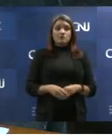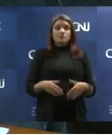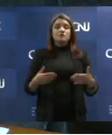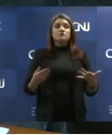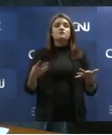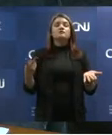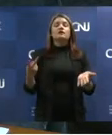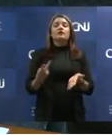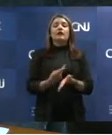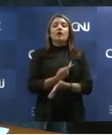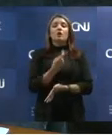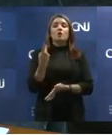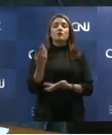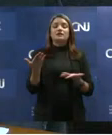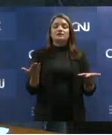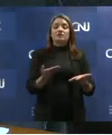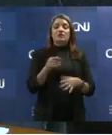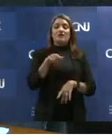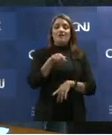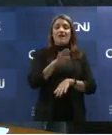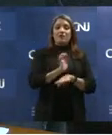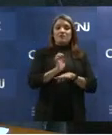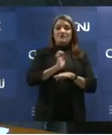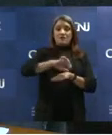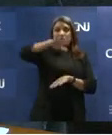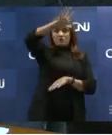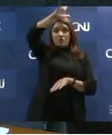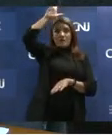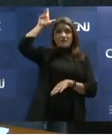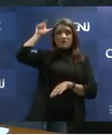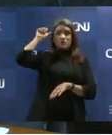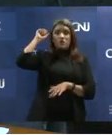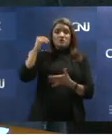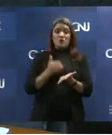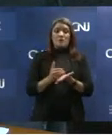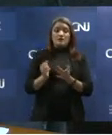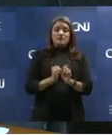sistema febres desde 2007, conforme relatado na defesa,